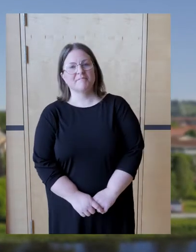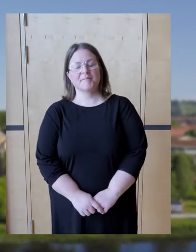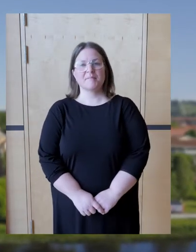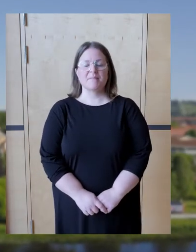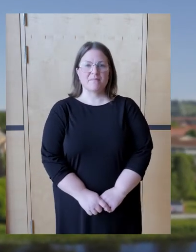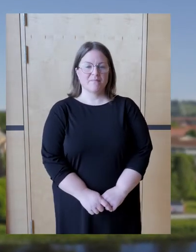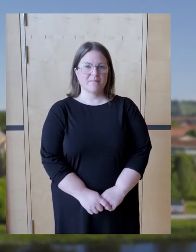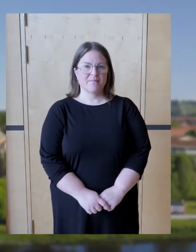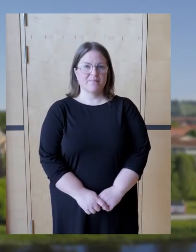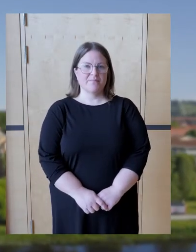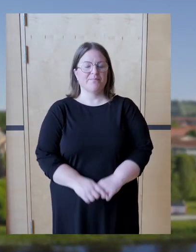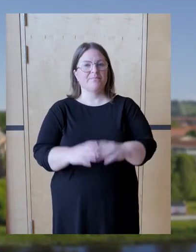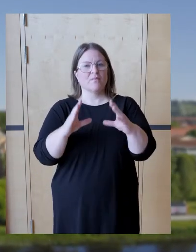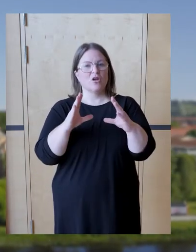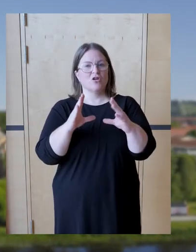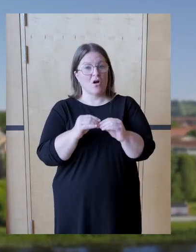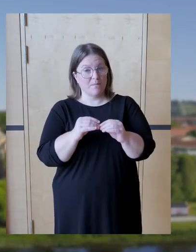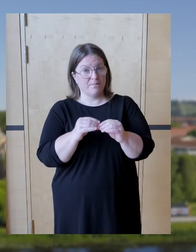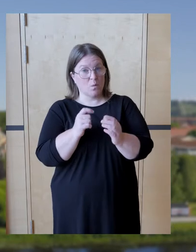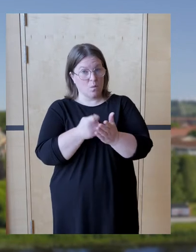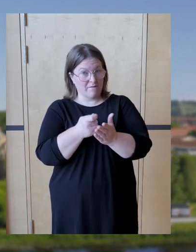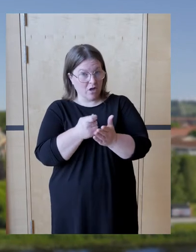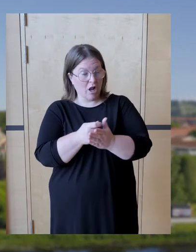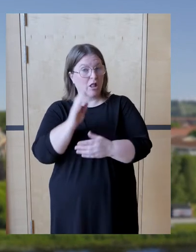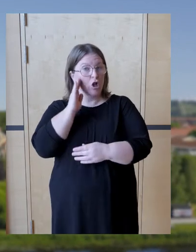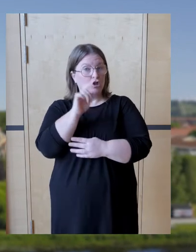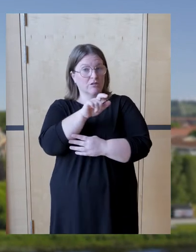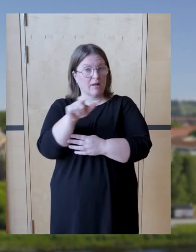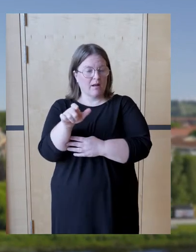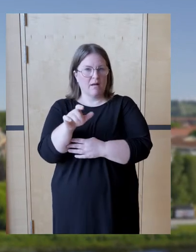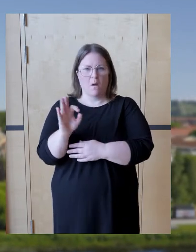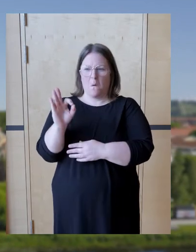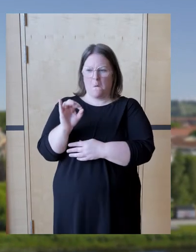Ja ordförande och lyssnare Håkan Andersson redovisar ju bra här